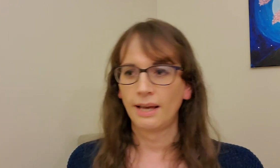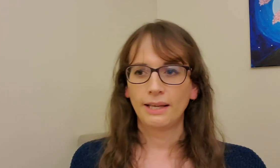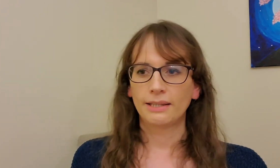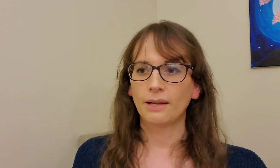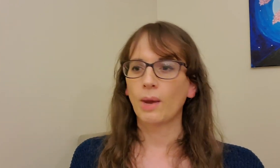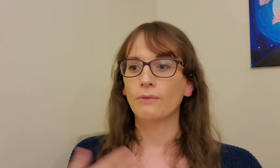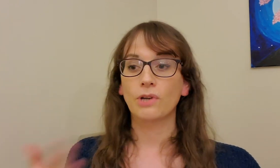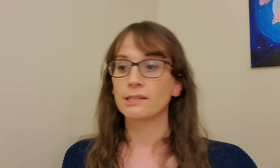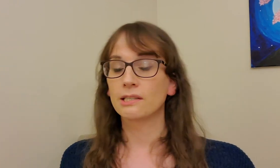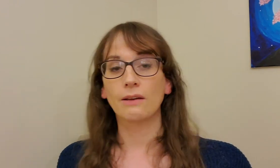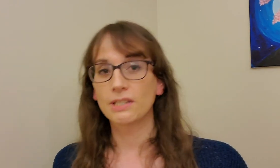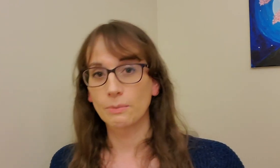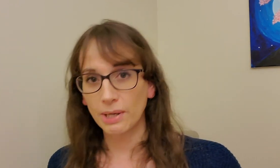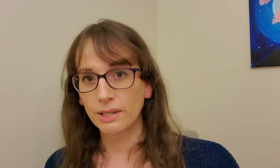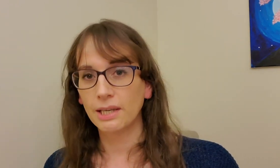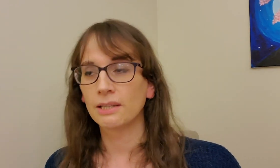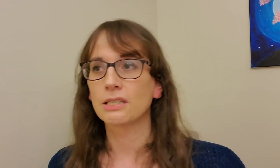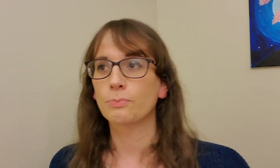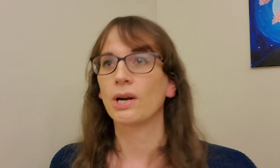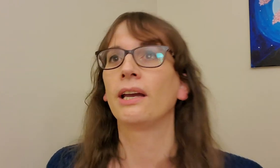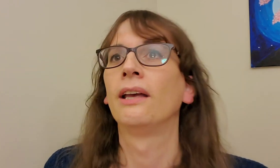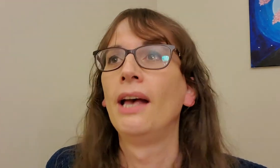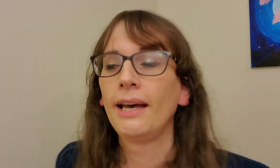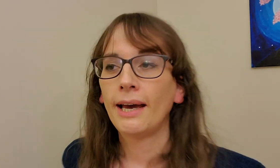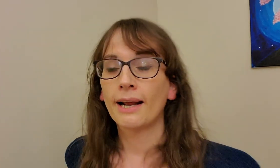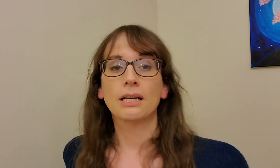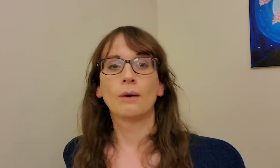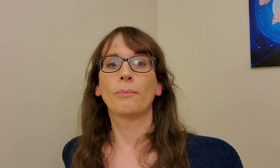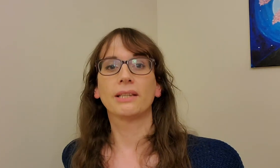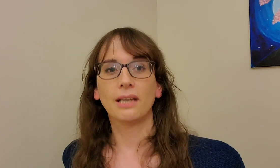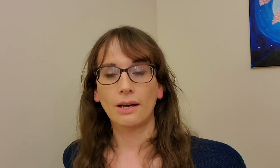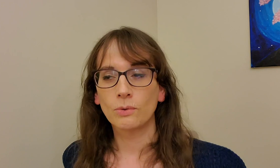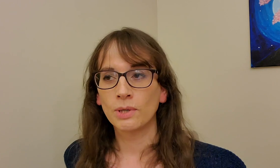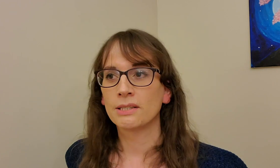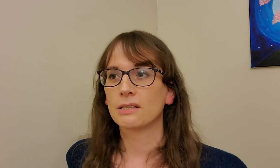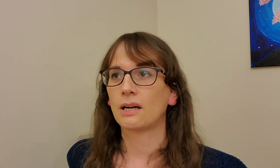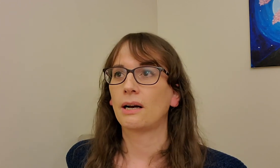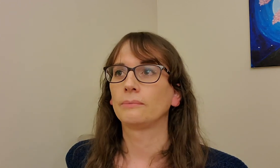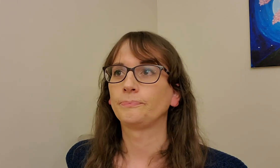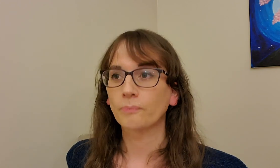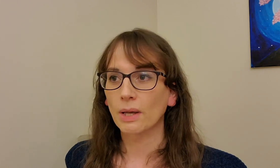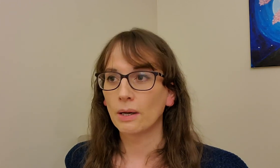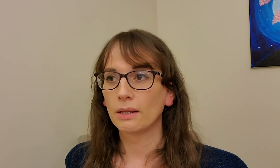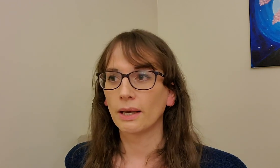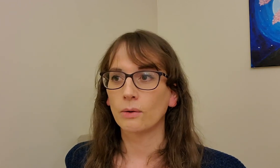luego tenemos el día trans de visibilidad en la primavera, y les hablo de los demás,